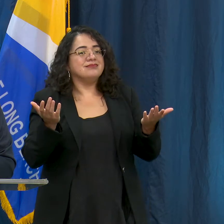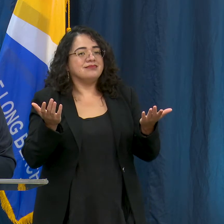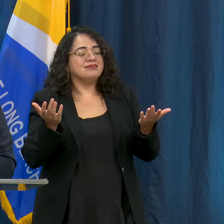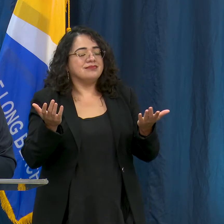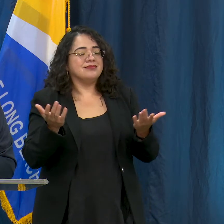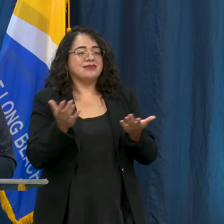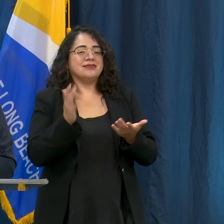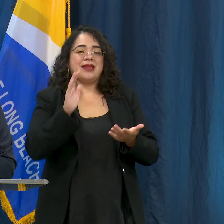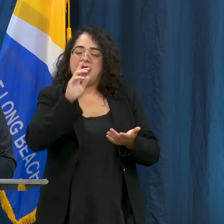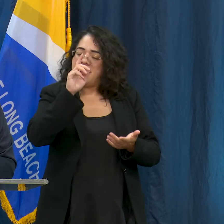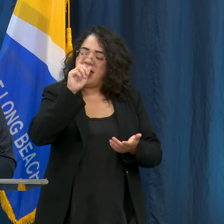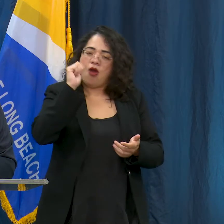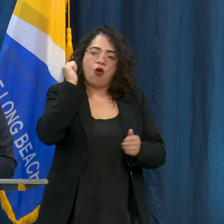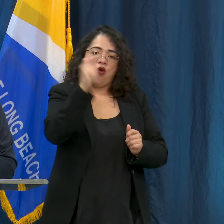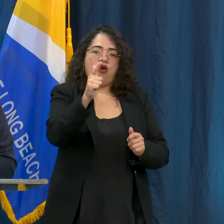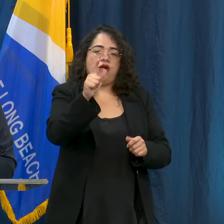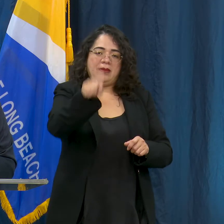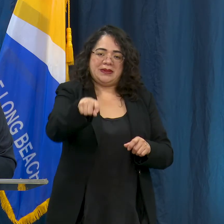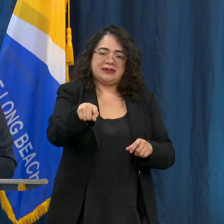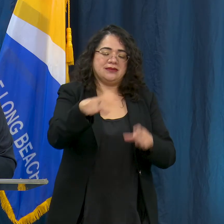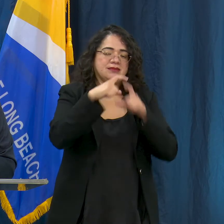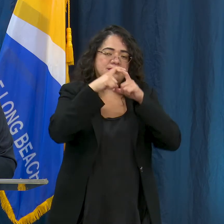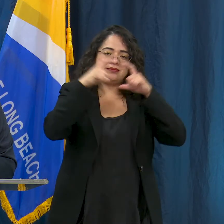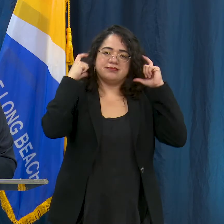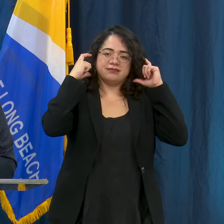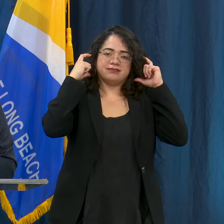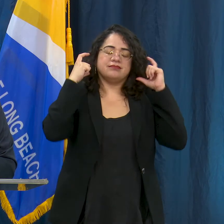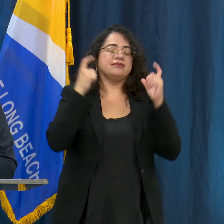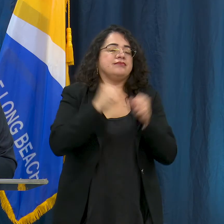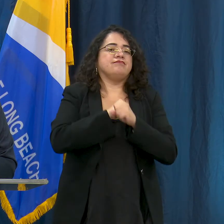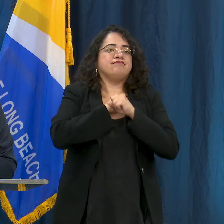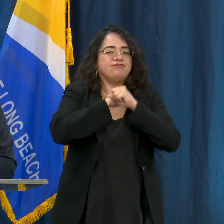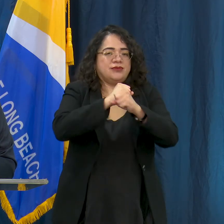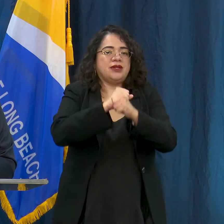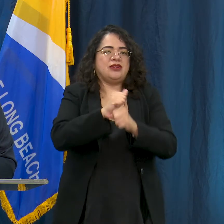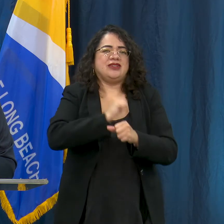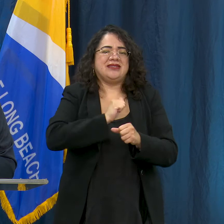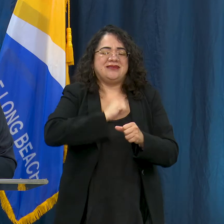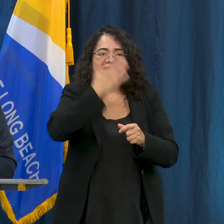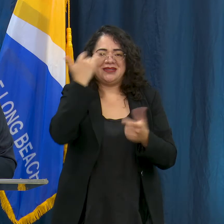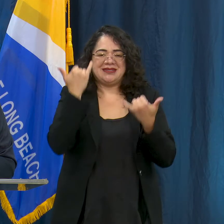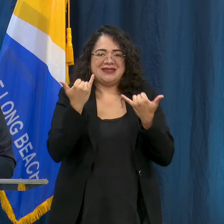estado de california usin esto para las situaciones en al n Alto riesgo que